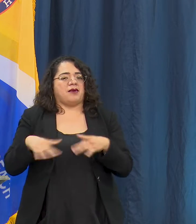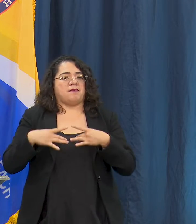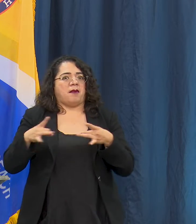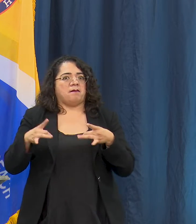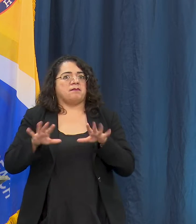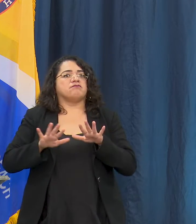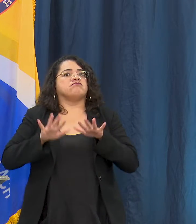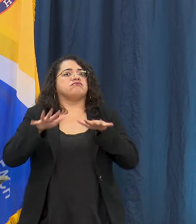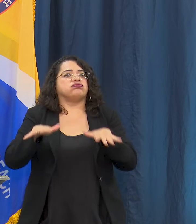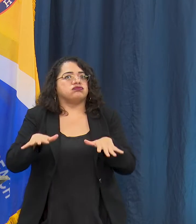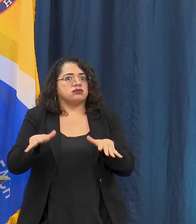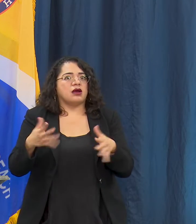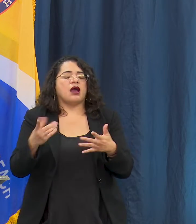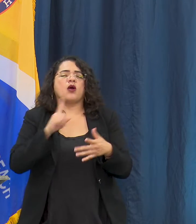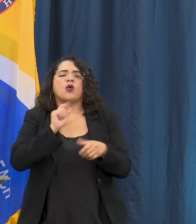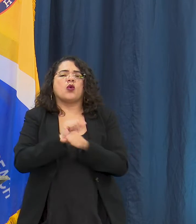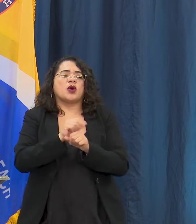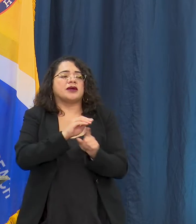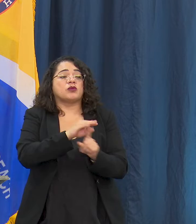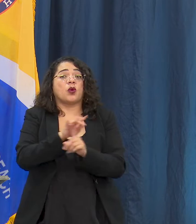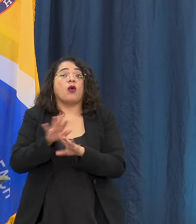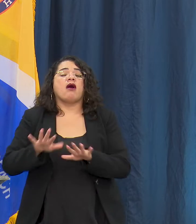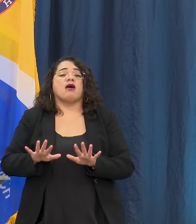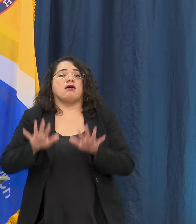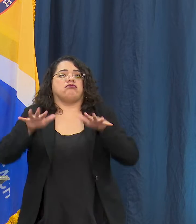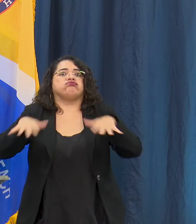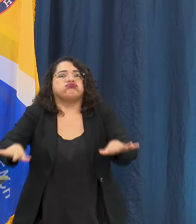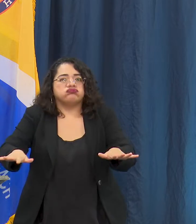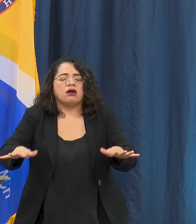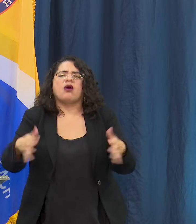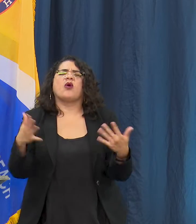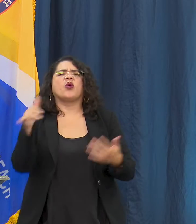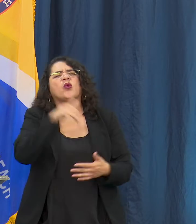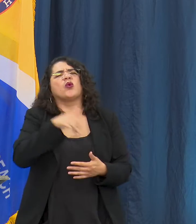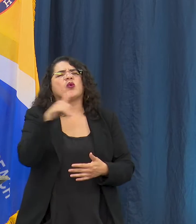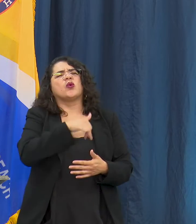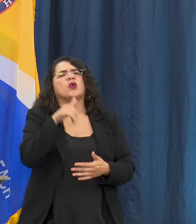y personas que no quiere yeah estan cansado de de nuestro del Corona veeru's